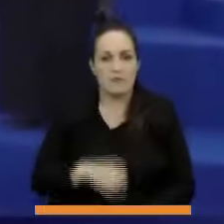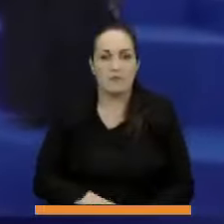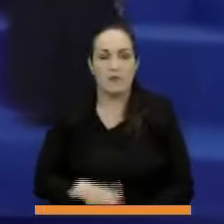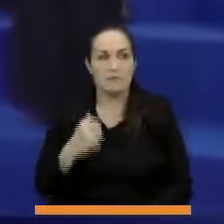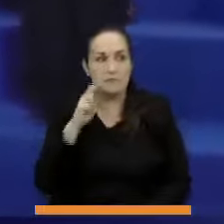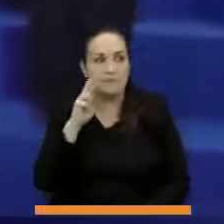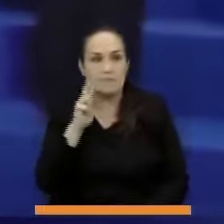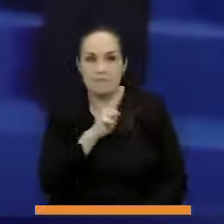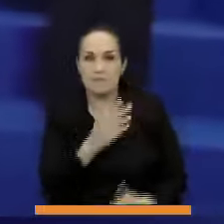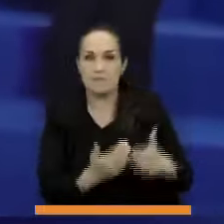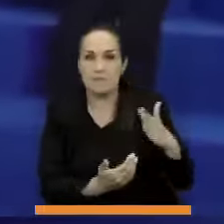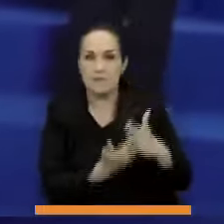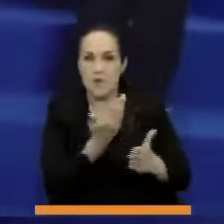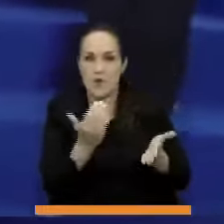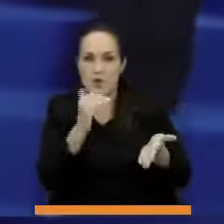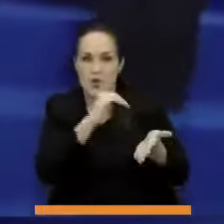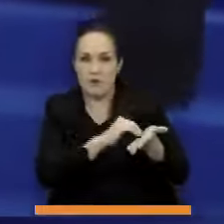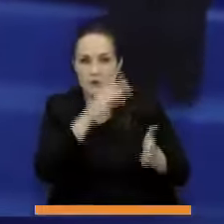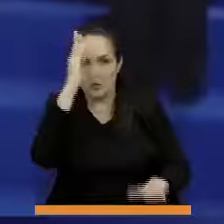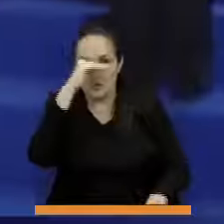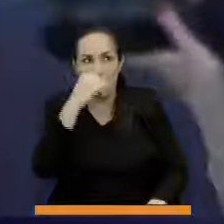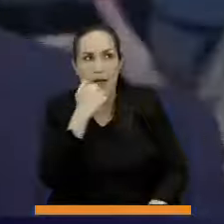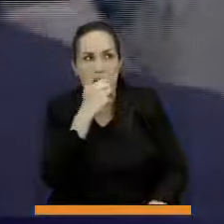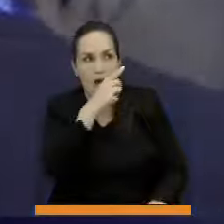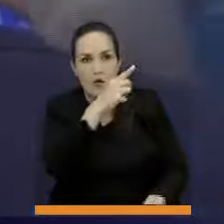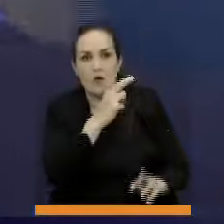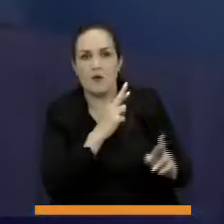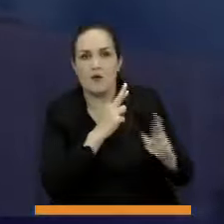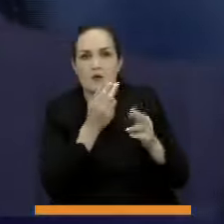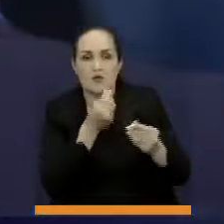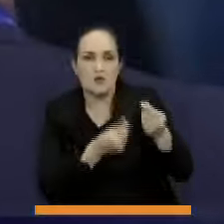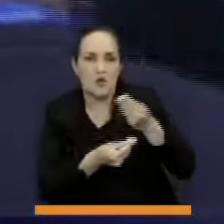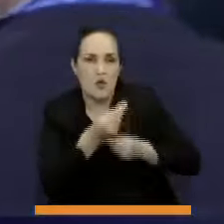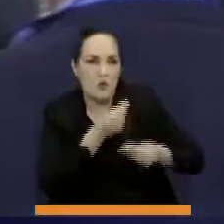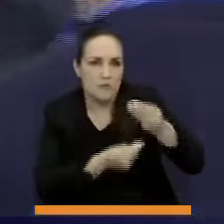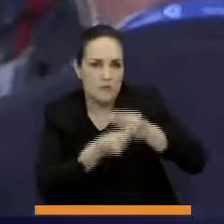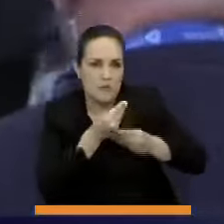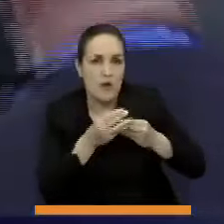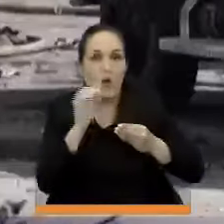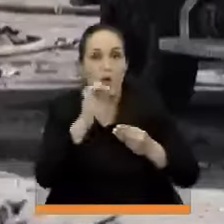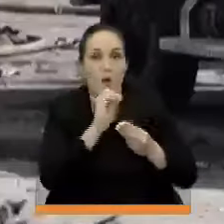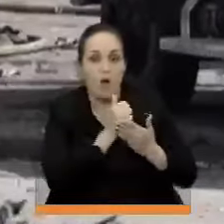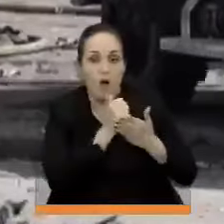PARA UCRANIA Y PARA TODA EUROPA.